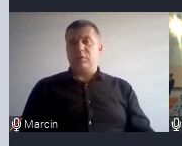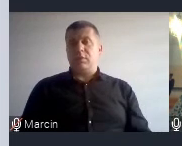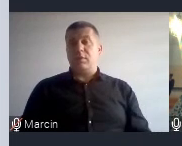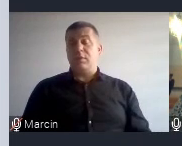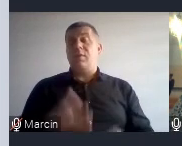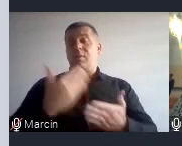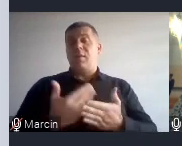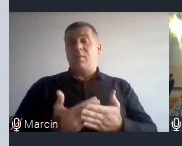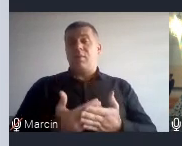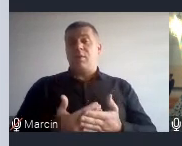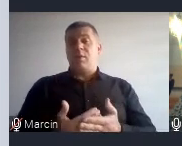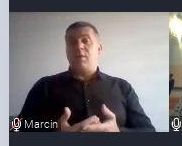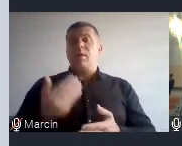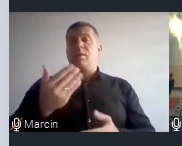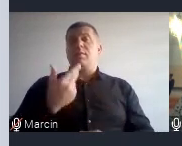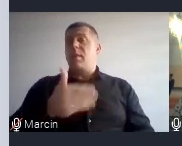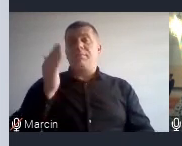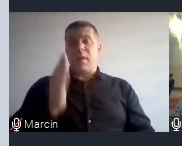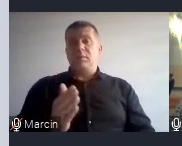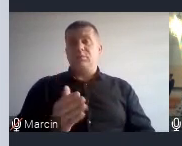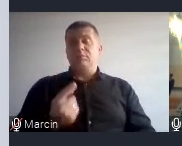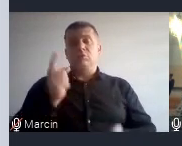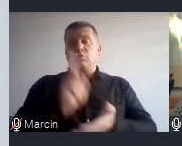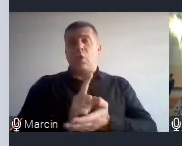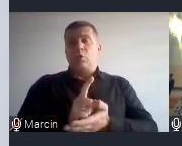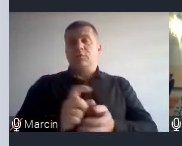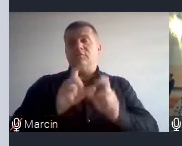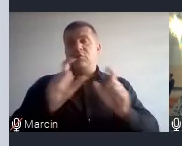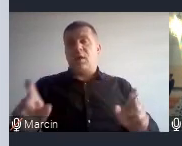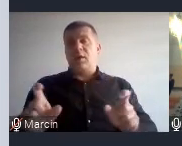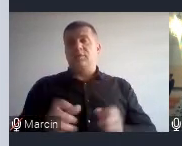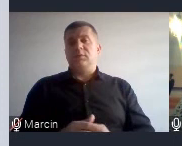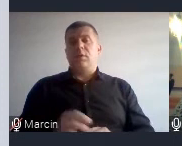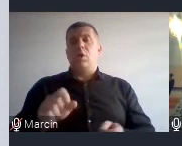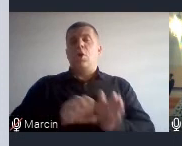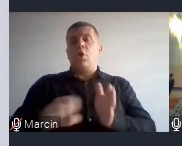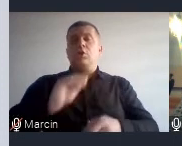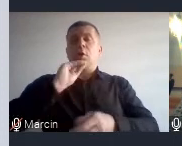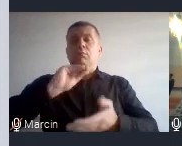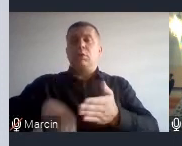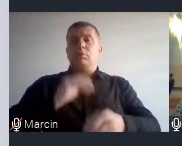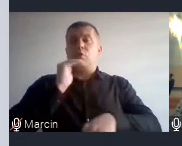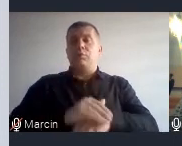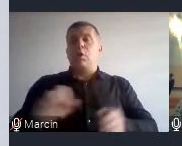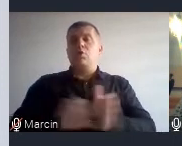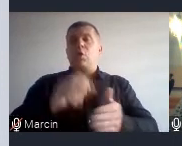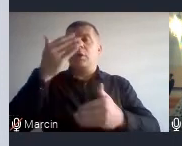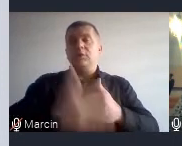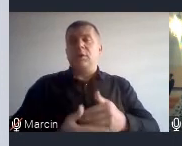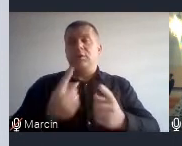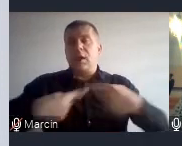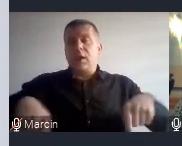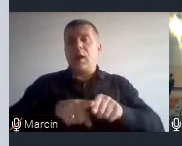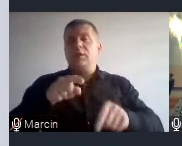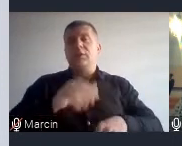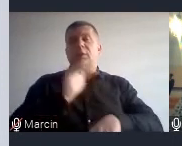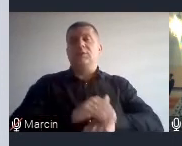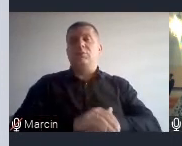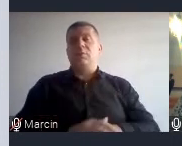niestety nie będą zdążać z kontrolą na przykład od podpisania umowy do zakończenia realizacji danego zamówienia.